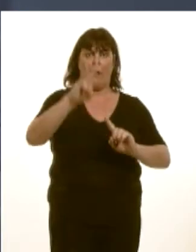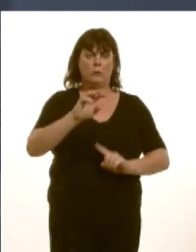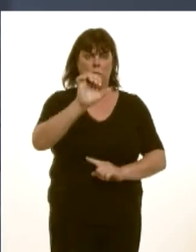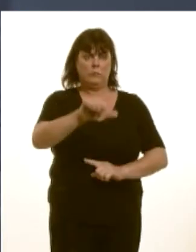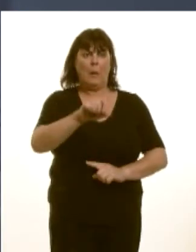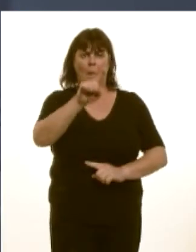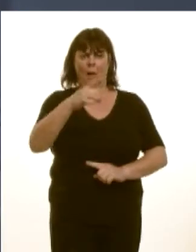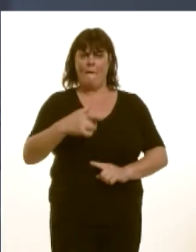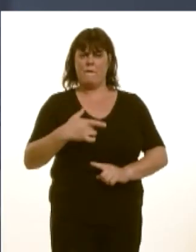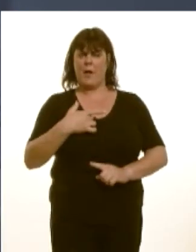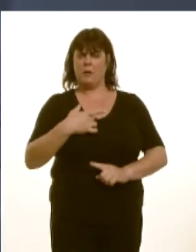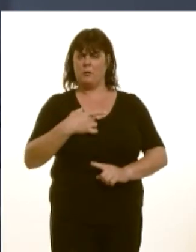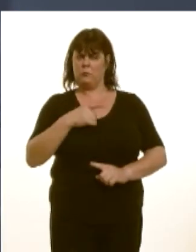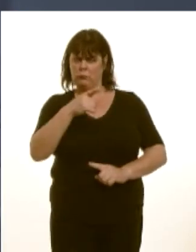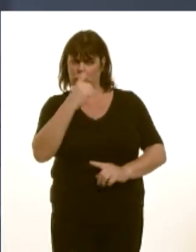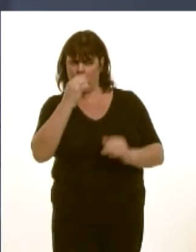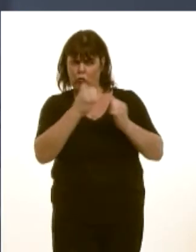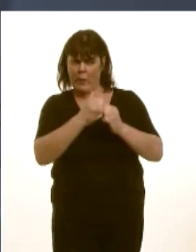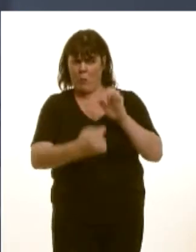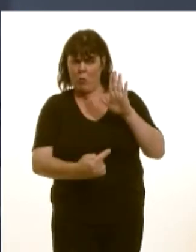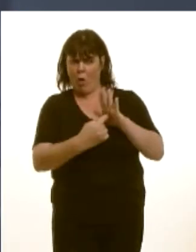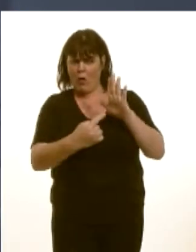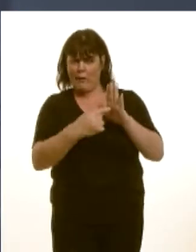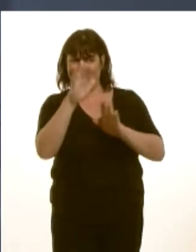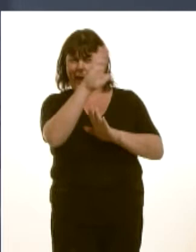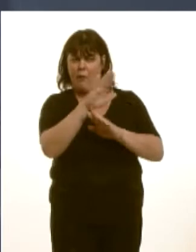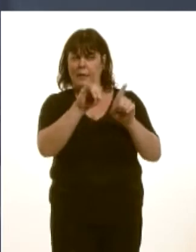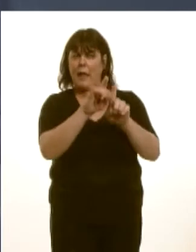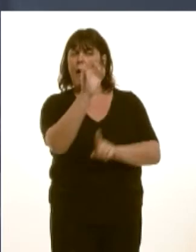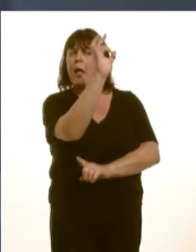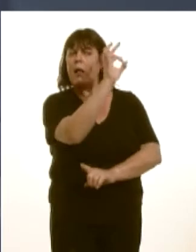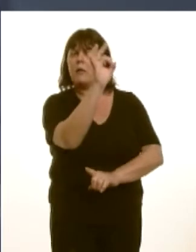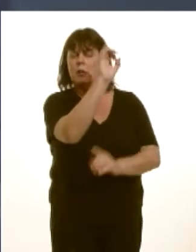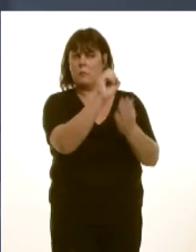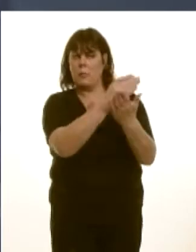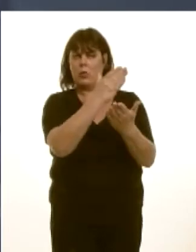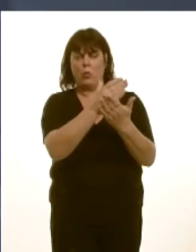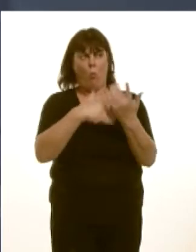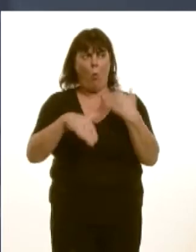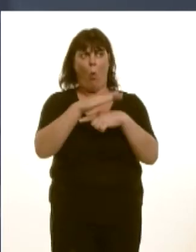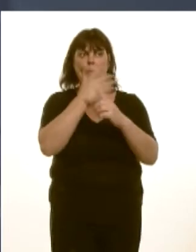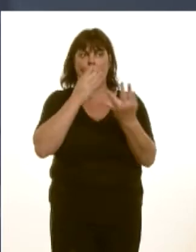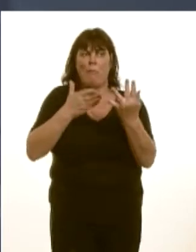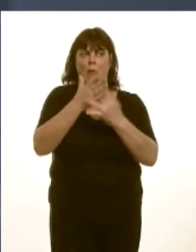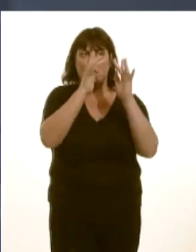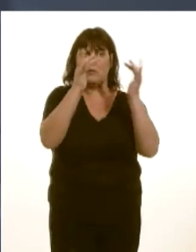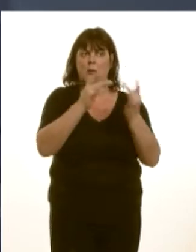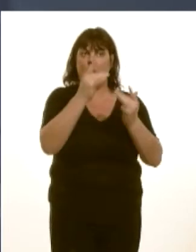bawb fynediad at y we, achos, wrth gwrs, y difreintiedig yn aml iawn sydd ar eu colled fwyaf o fethu â mynd ar-lein?